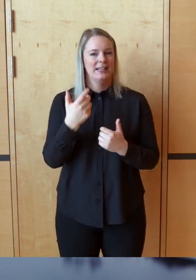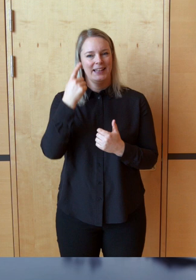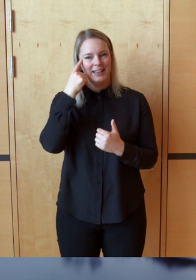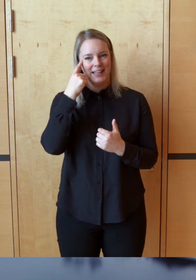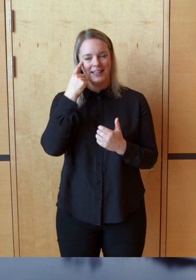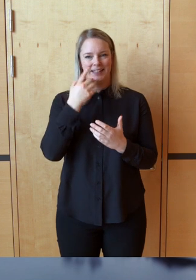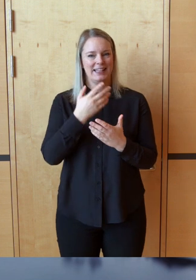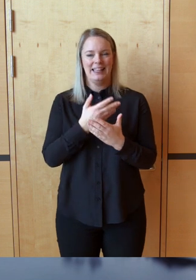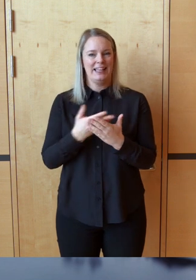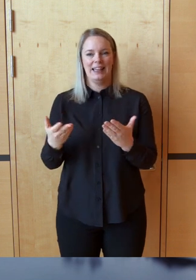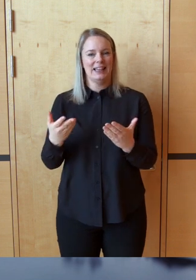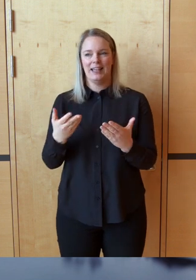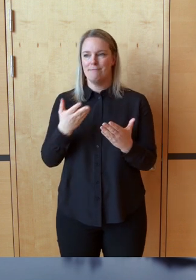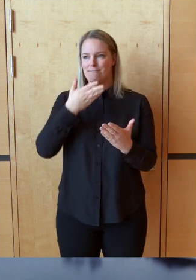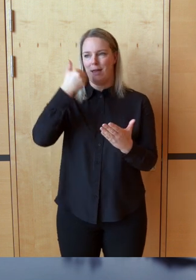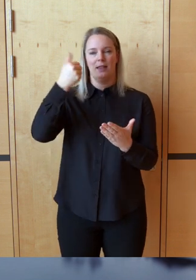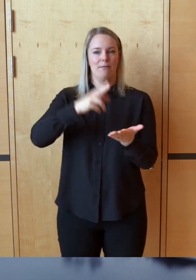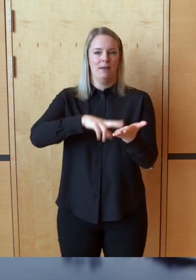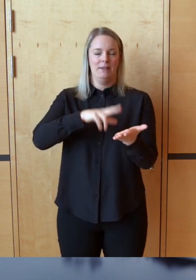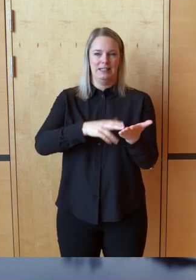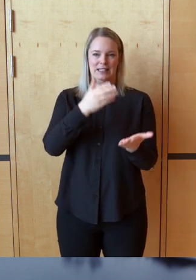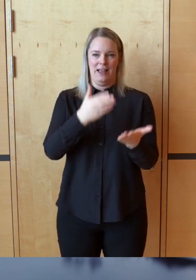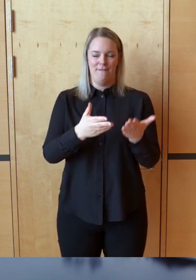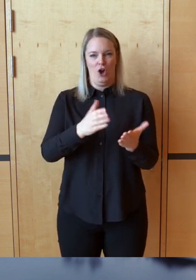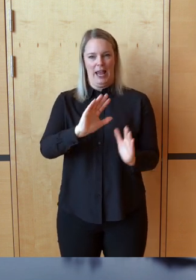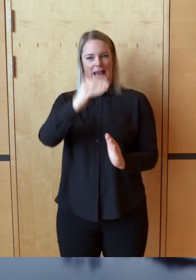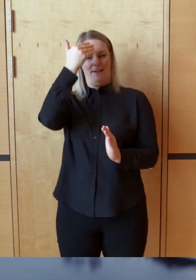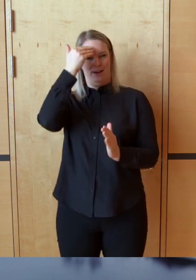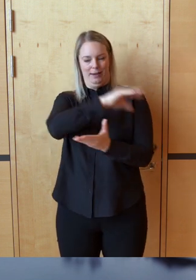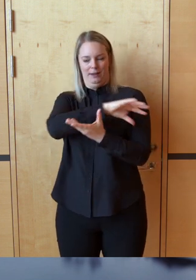Väga Tyngre än den här samlade erfarenheten på hur man går tillväga